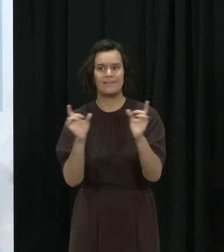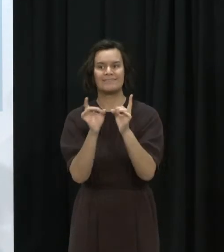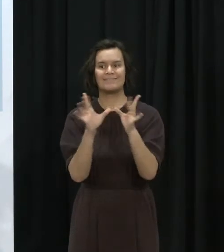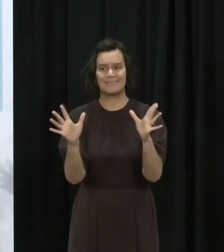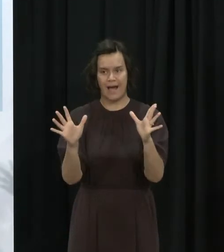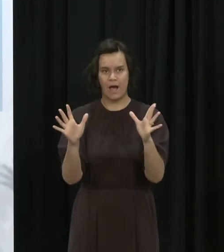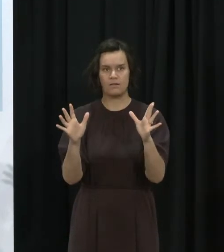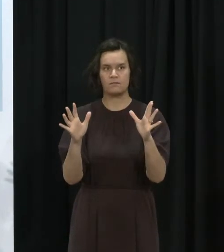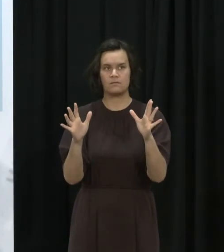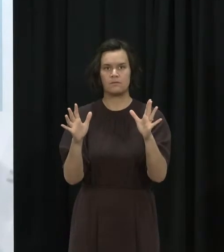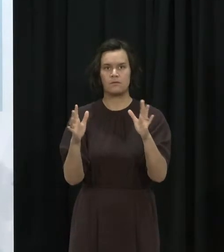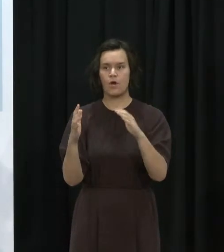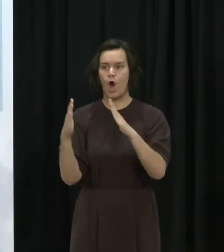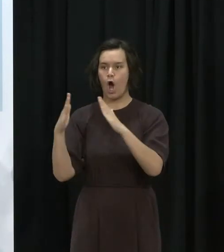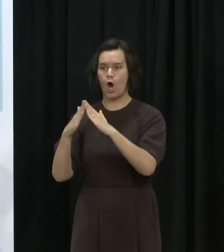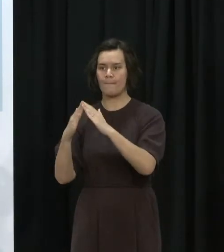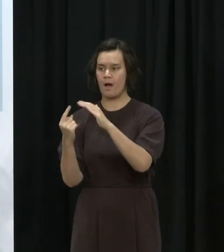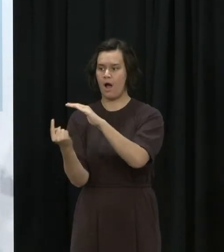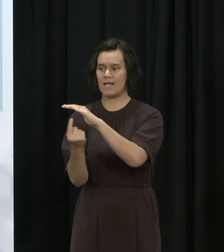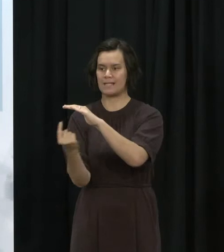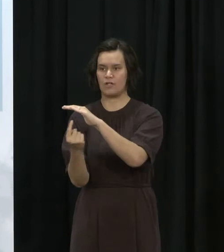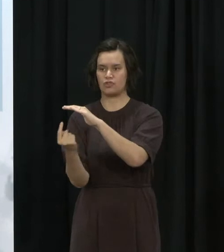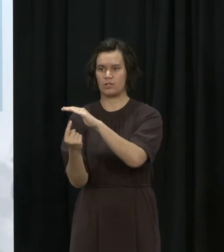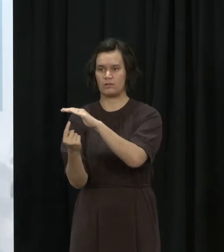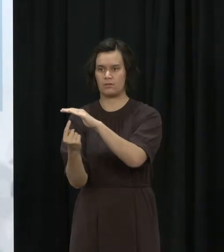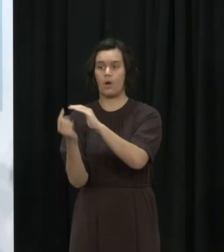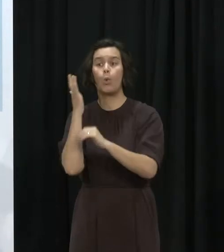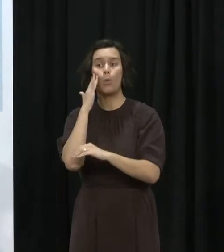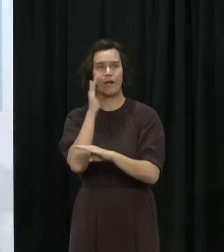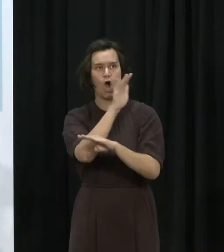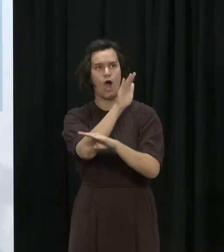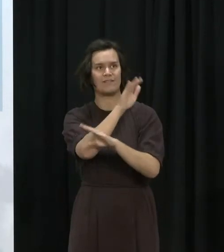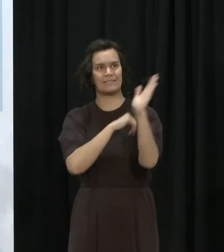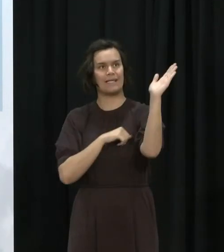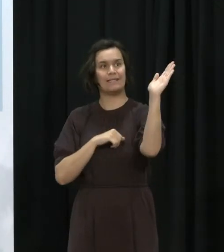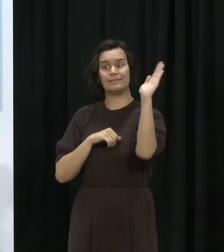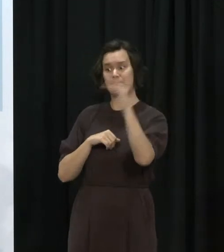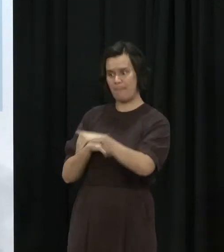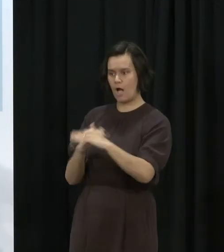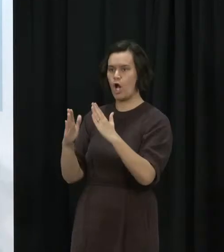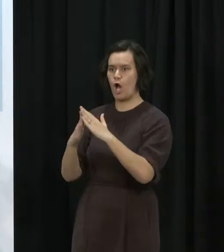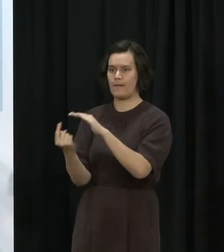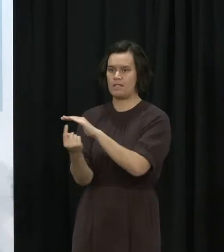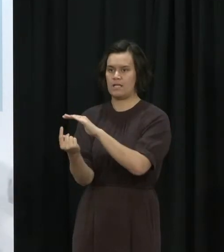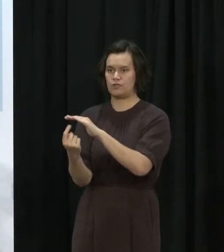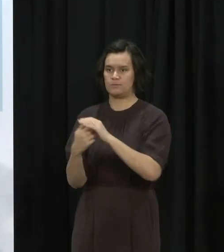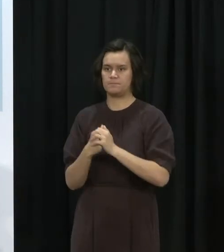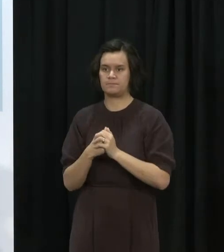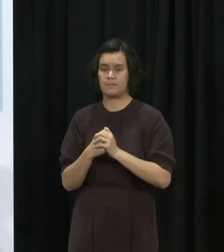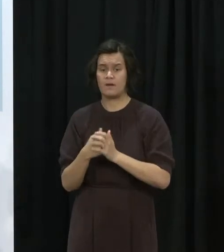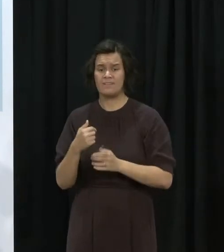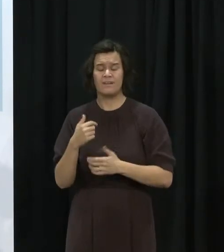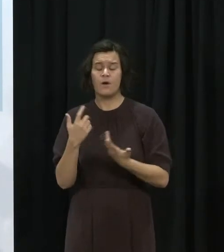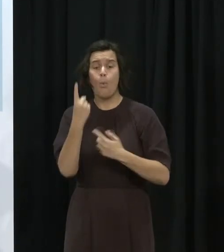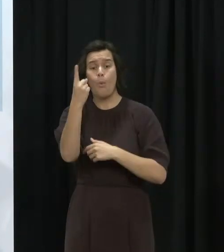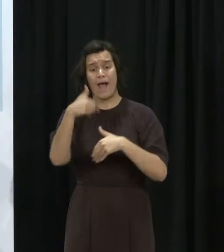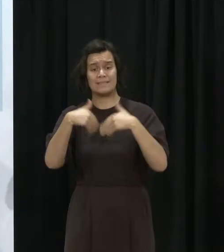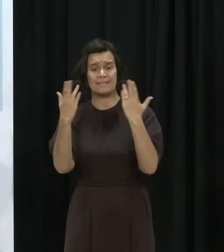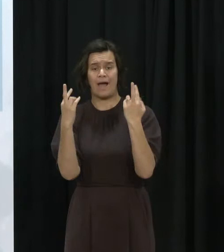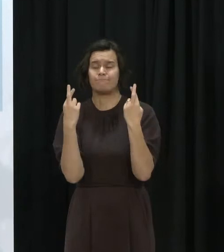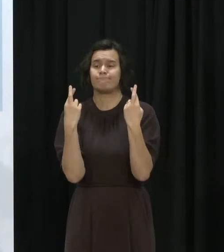He nui tonu tera t